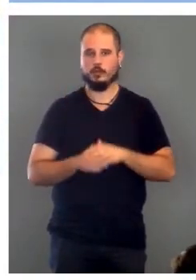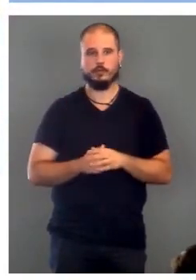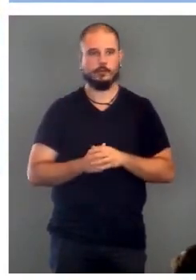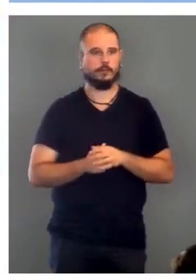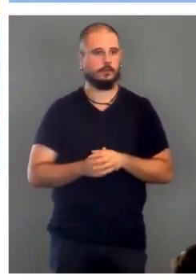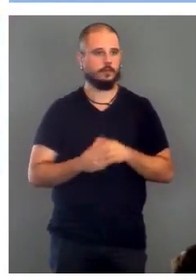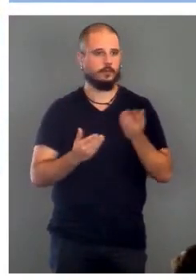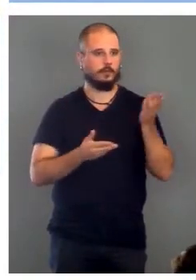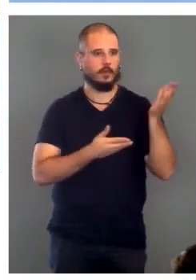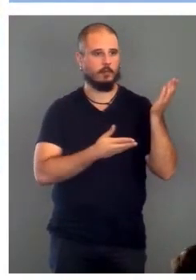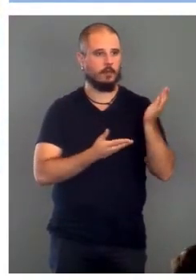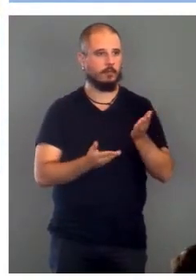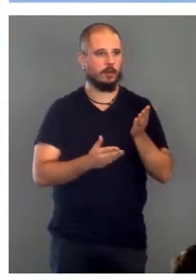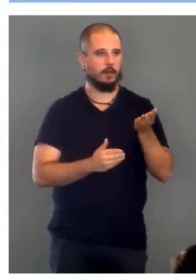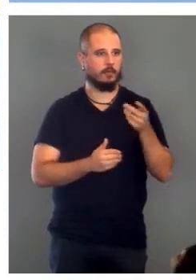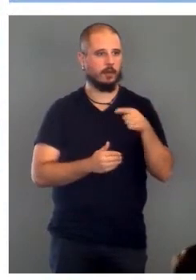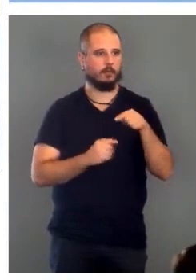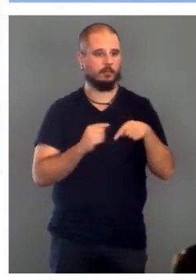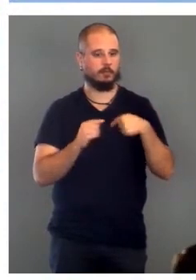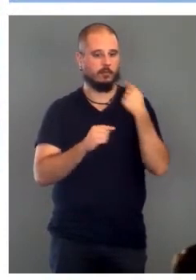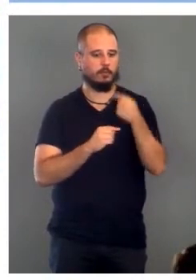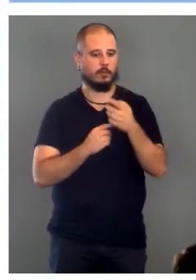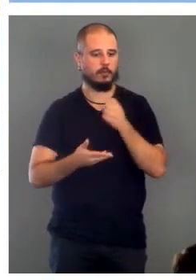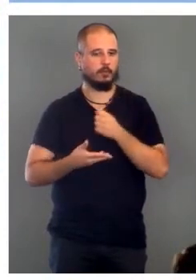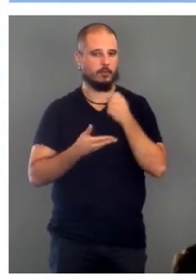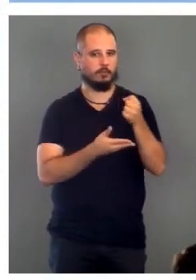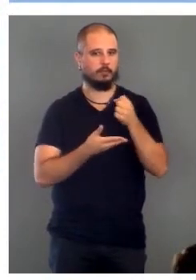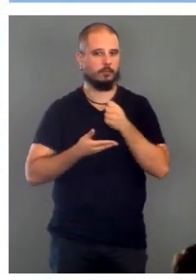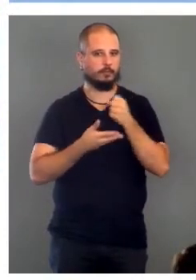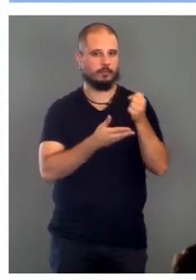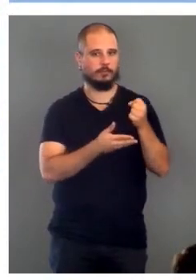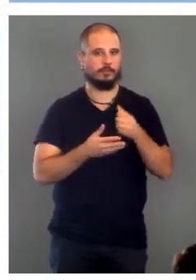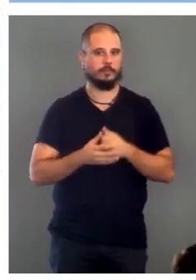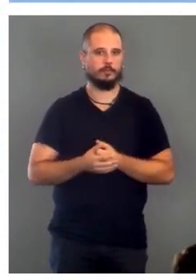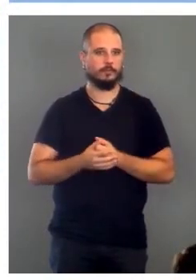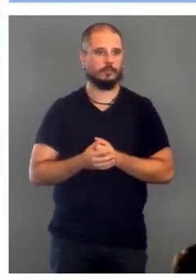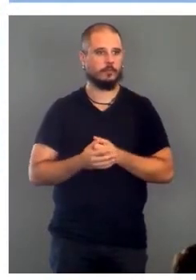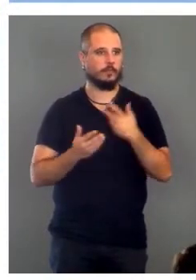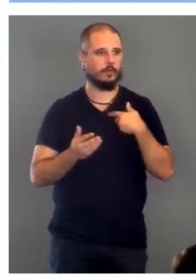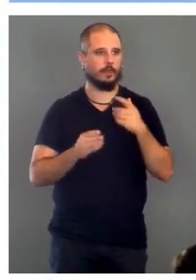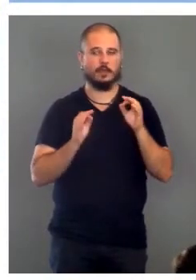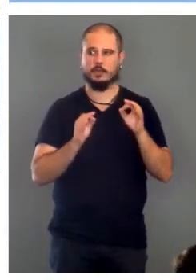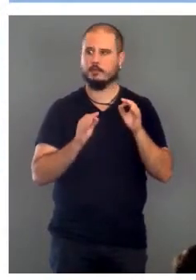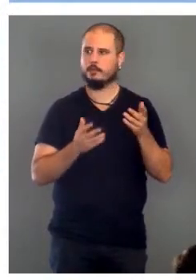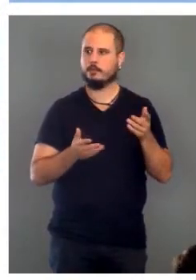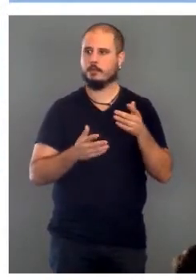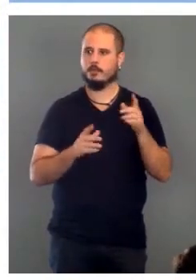Para poder Entregar aquí los siguientes galardones que nos van A llevar a una empresa en la que los datos la verdad